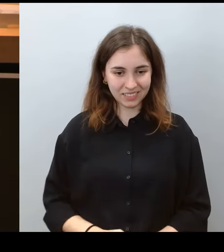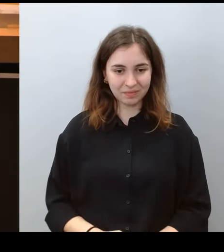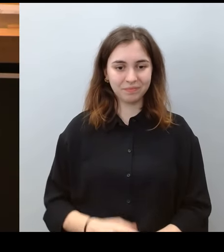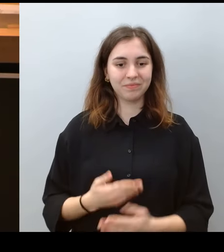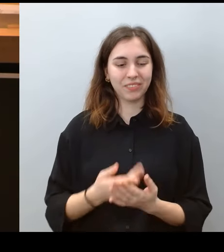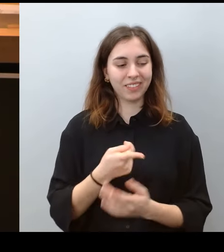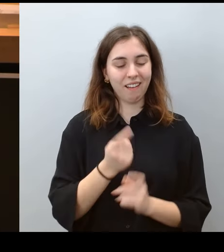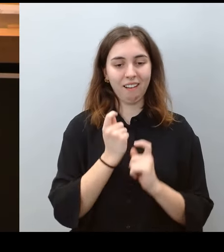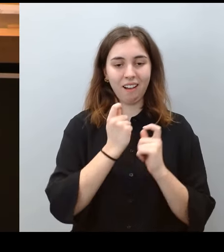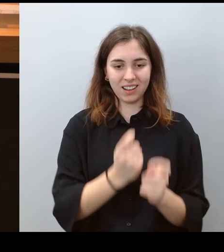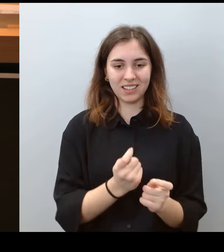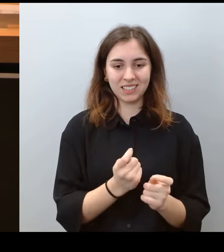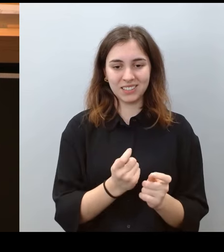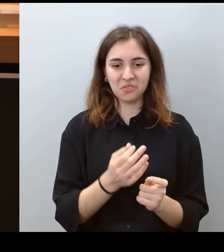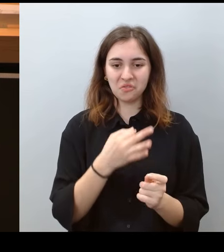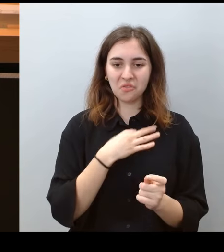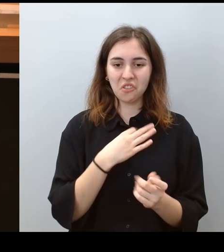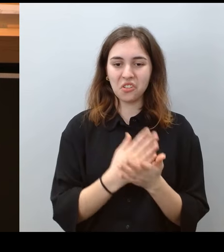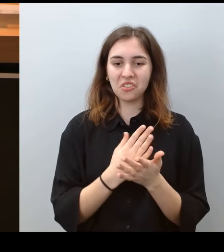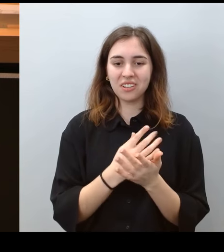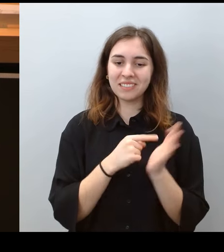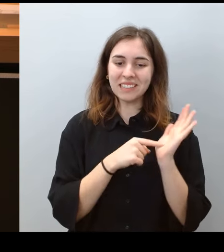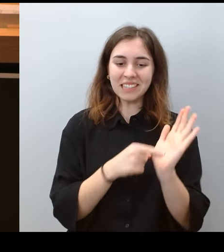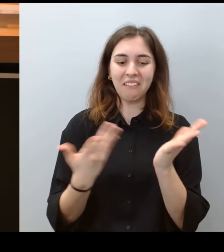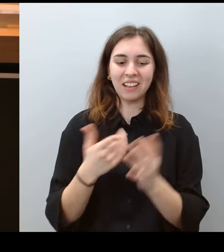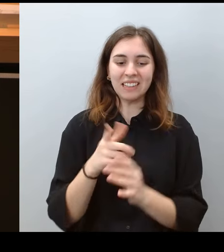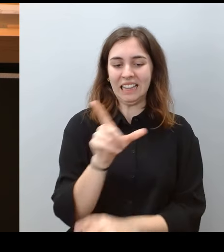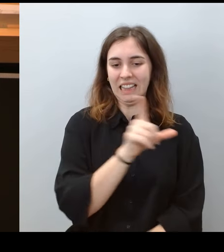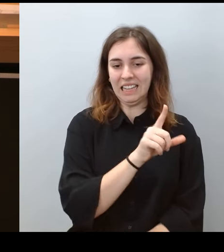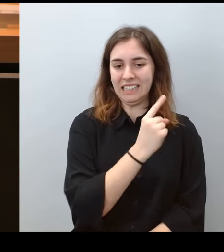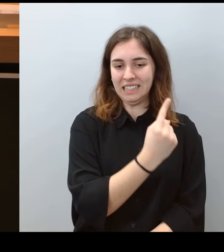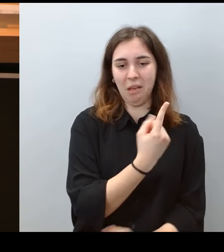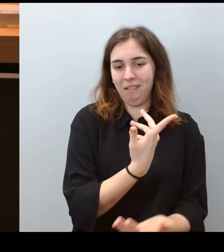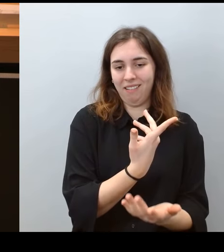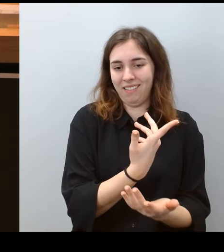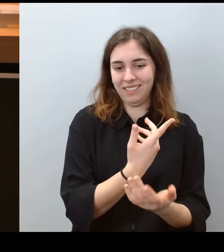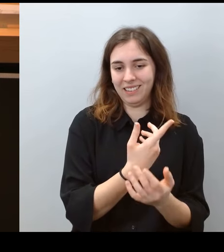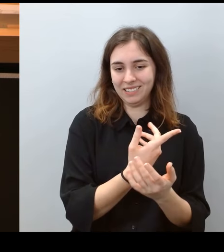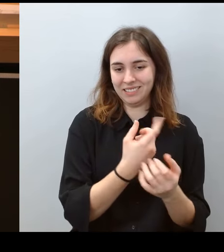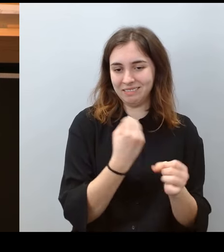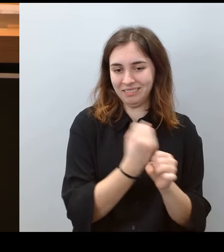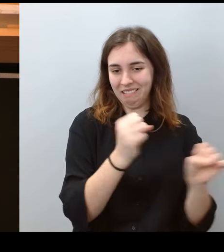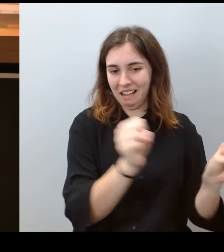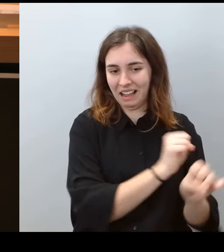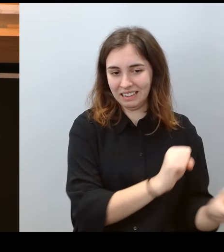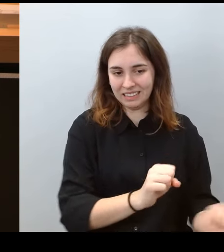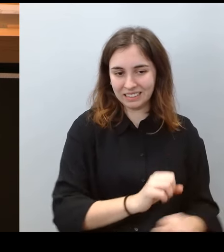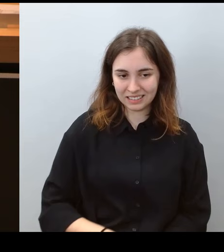Zeugnis der linken Inkompetenz. Denn genau der Missstand, den wir jetzt hier bei der Ausstellung des